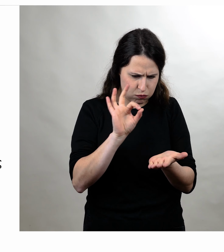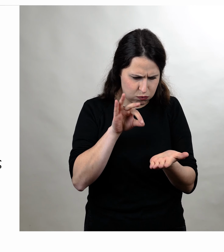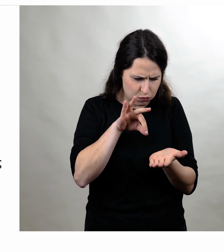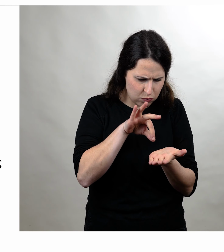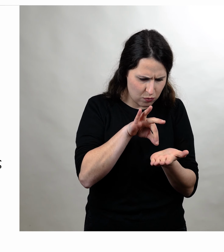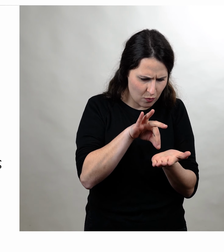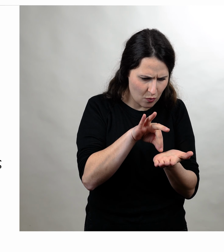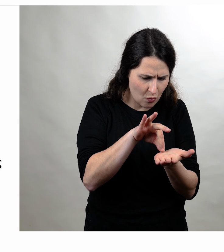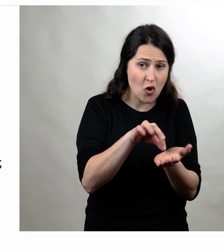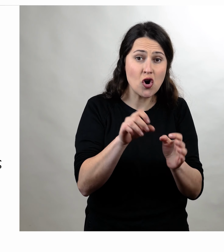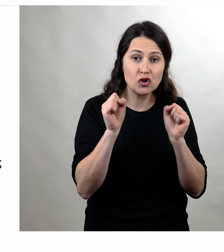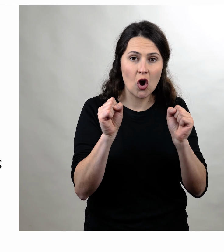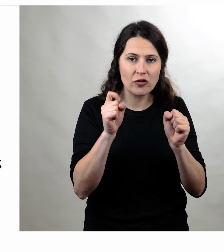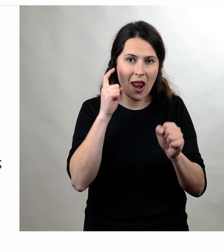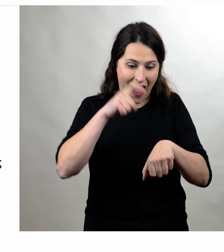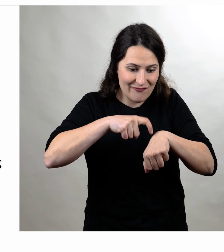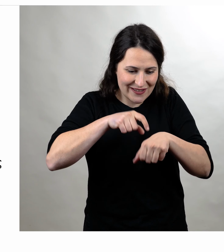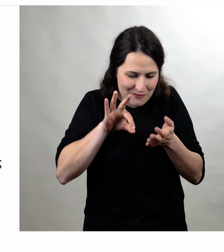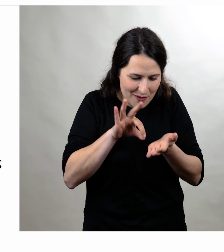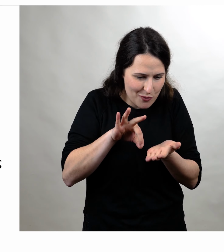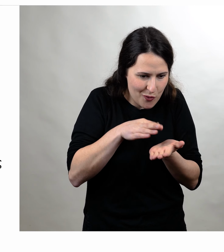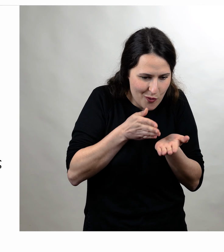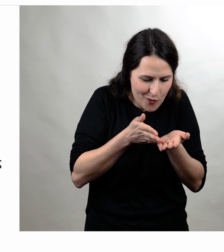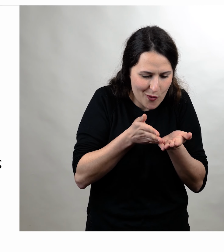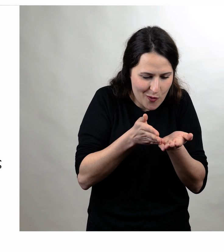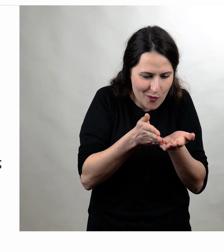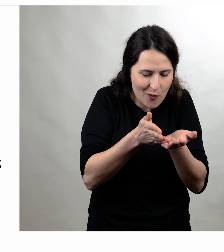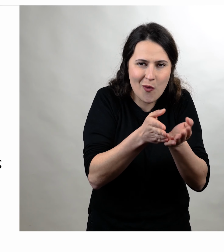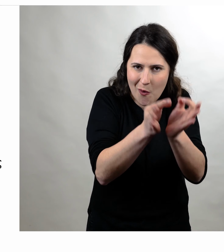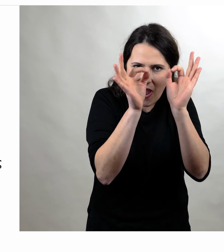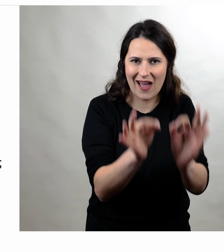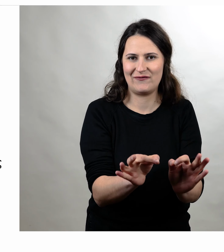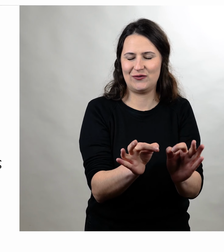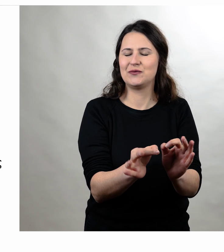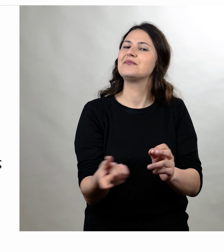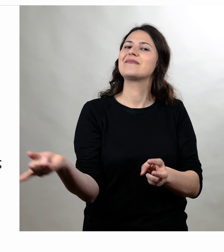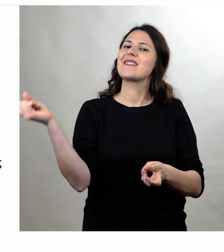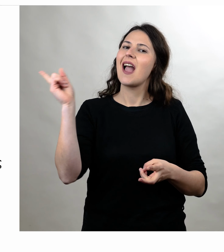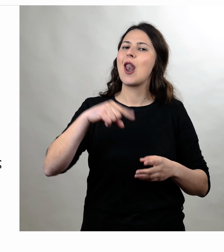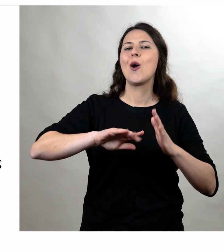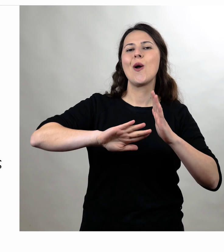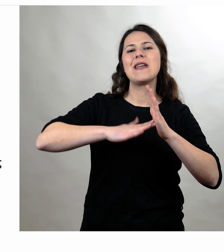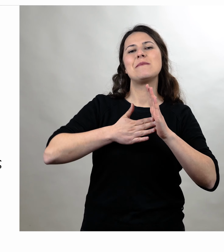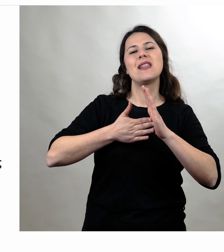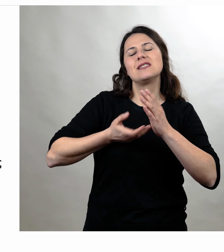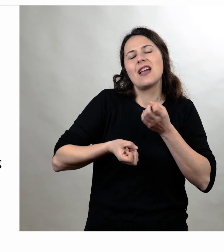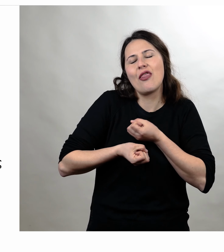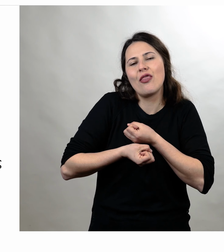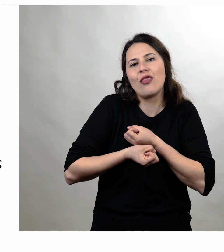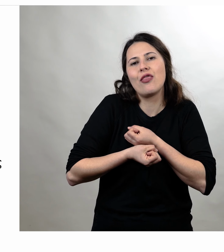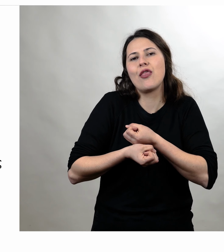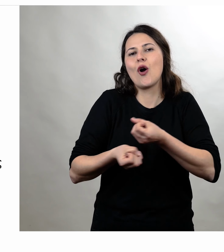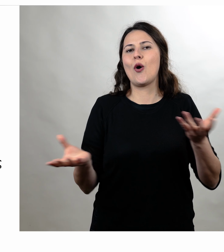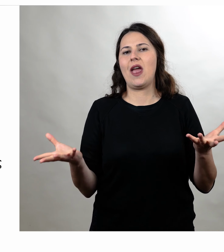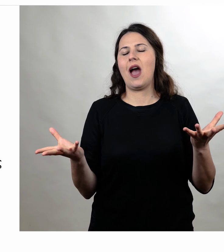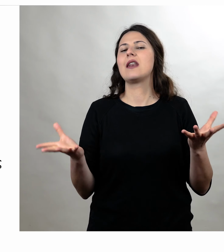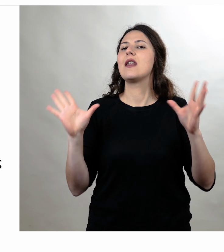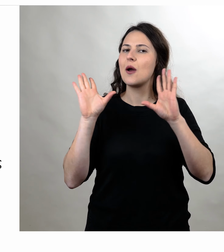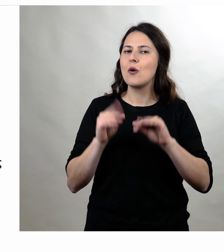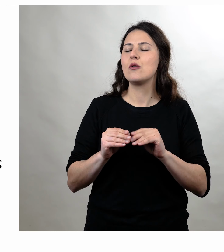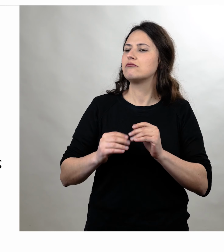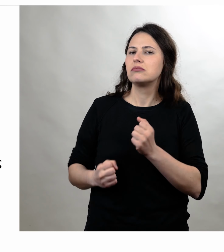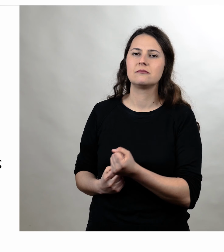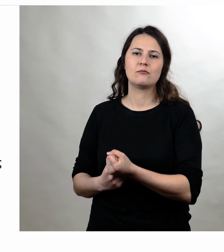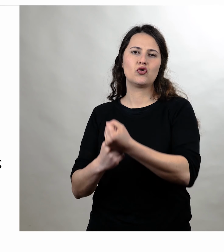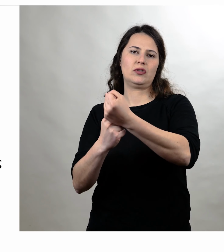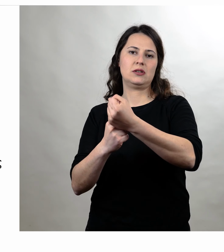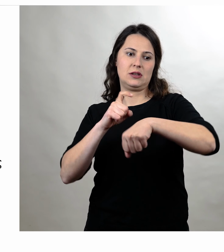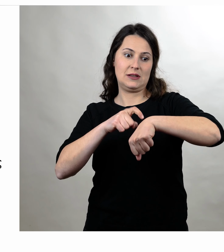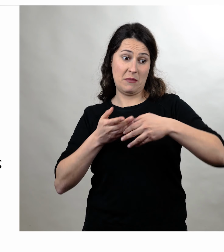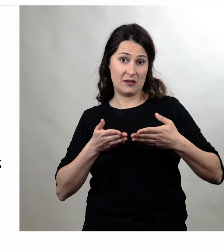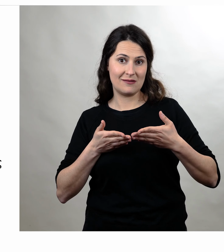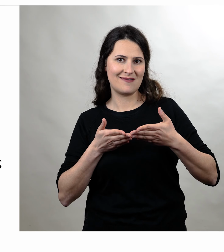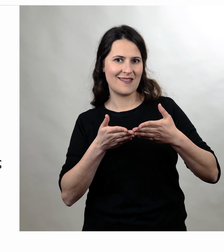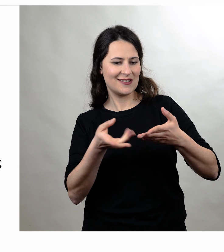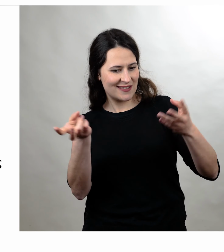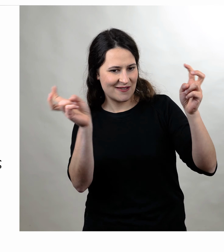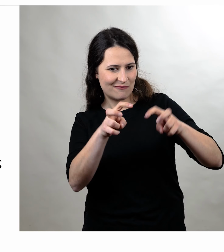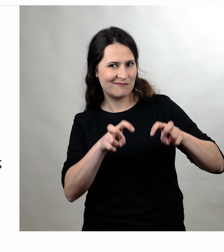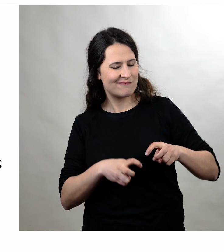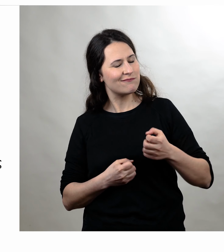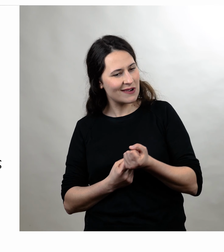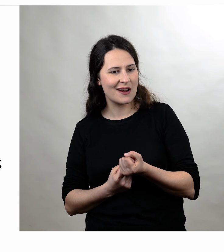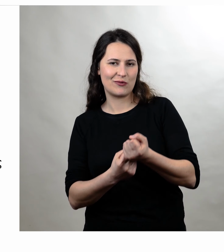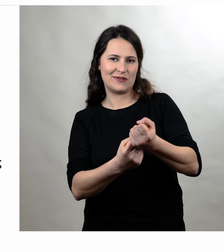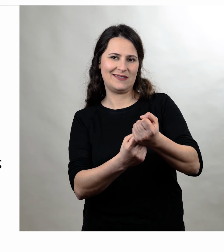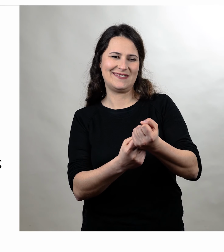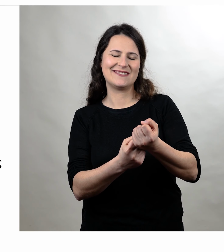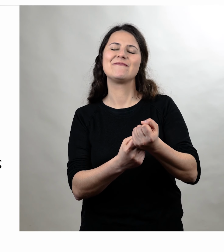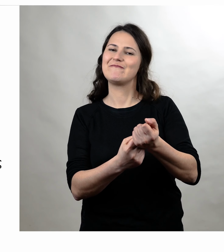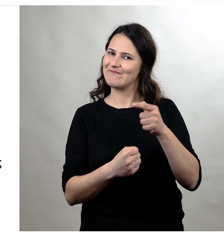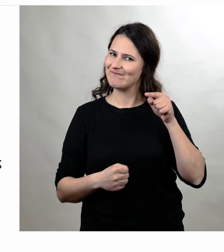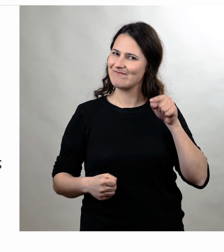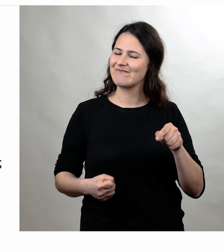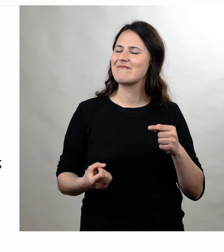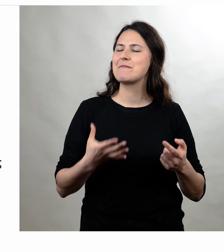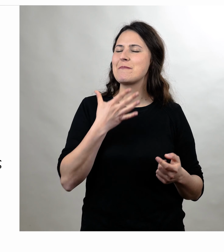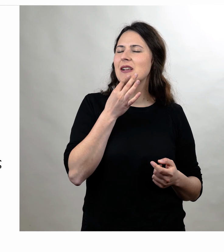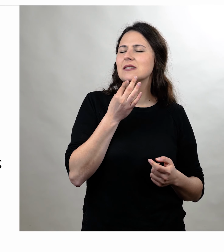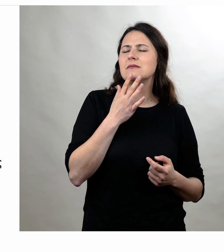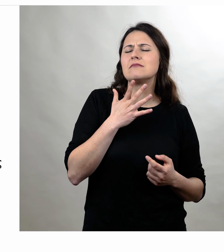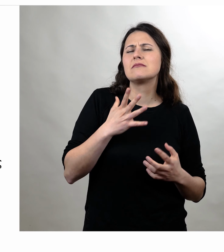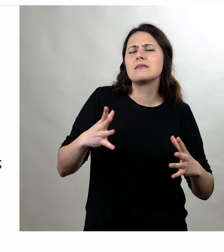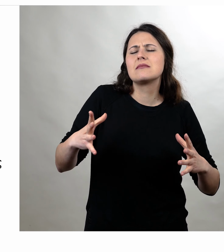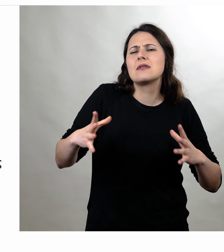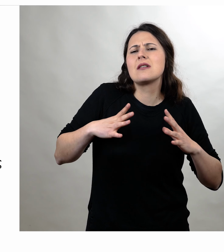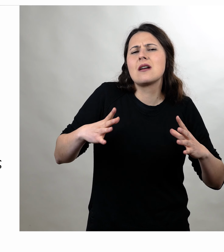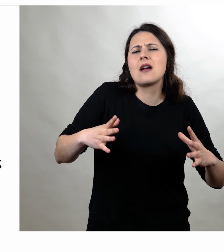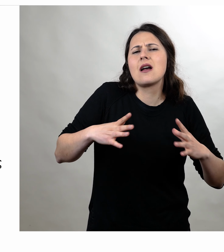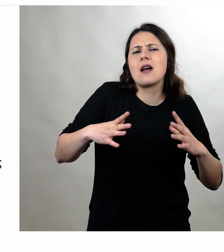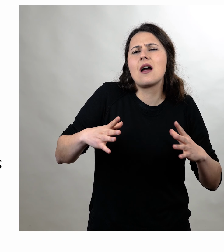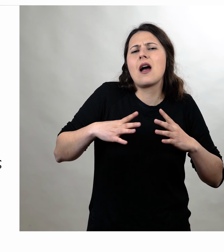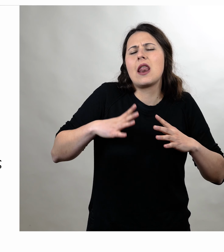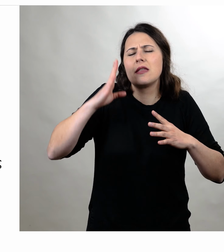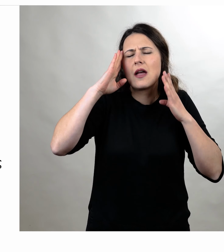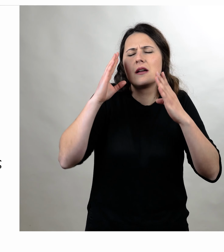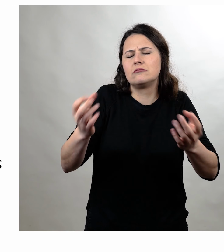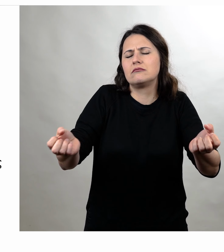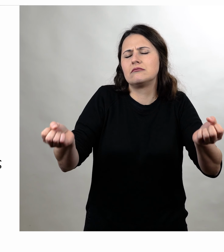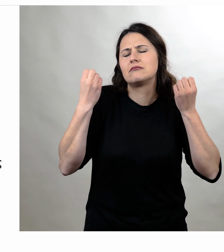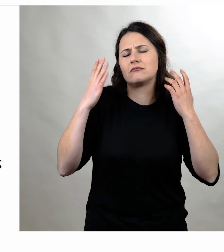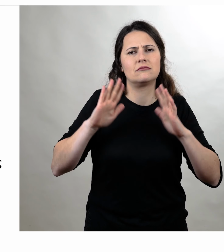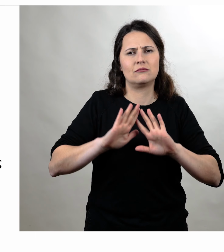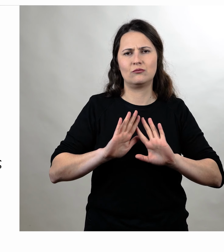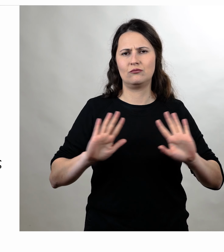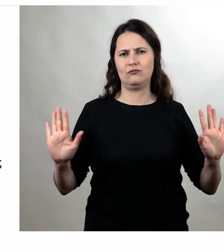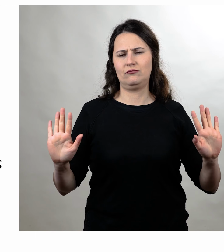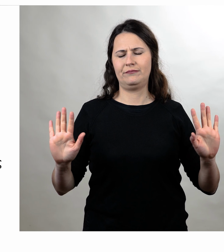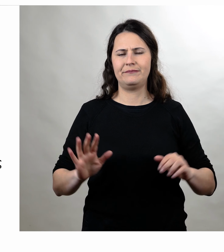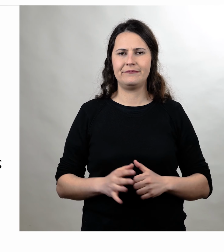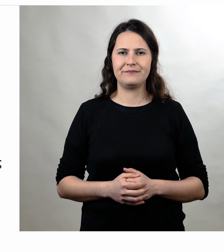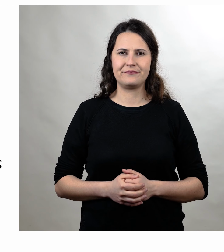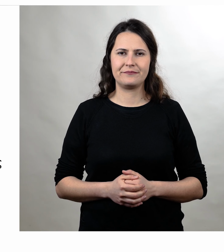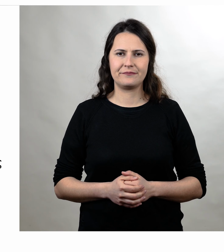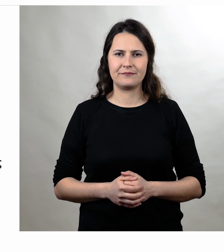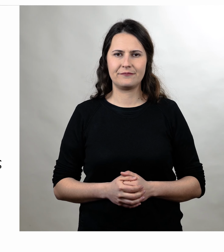Επιπλέον, προσφέρεται στους επιβάτες και δωρεάν υπηρεσία ταξιδιωτικής υποστήριξης. Με αυτό τον τρόπο το ταξίδι γίνεται πιο ξέγνοιαστο !